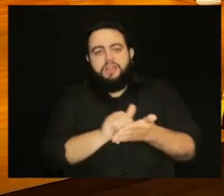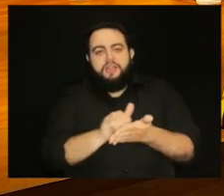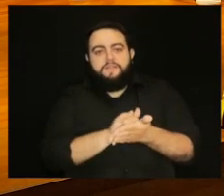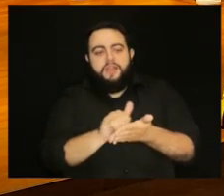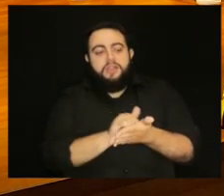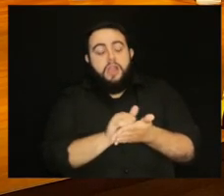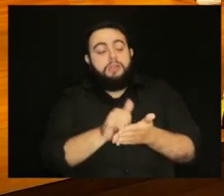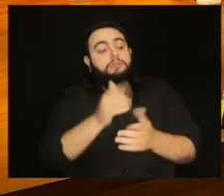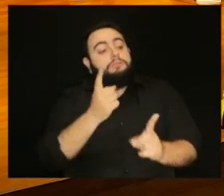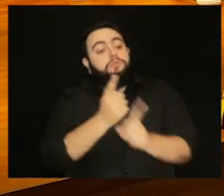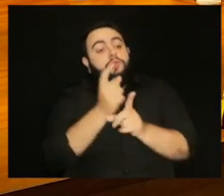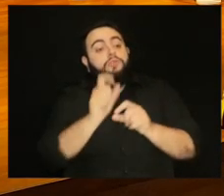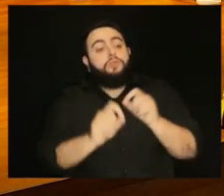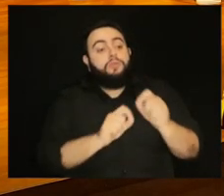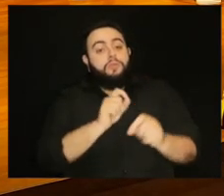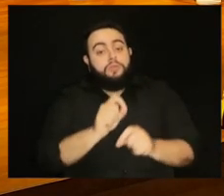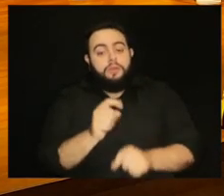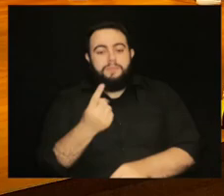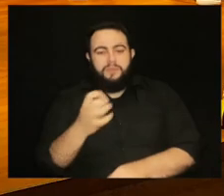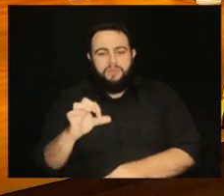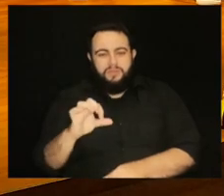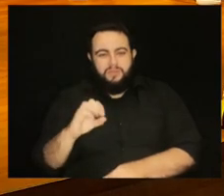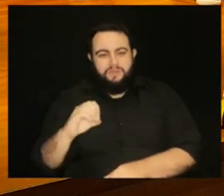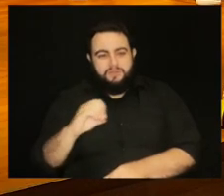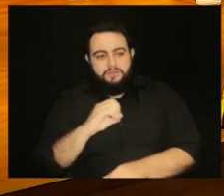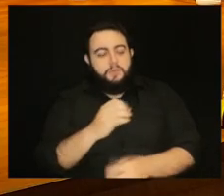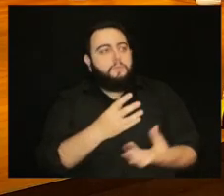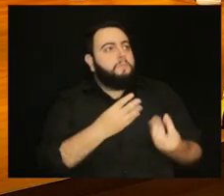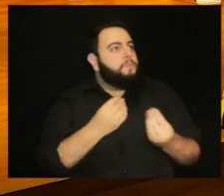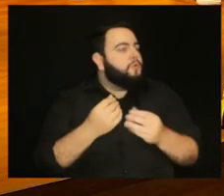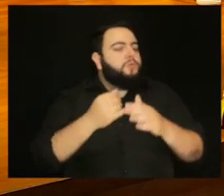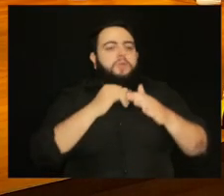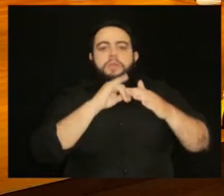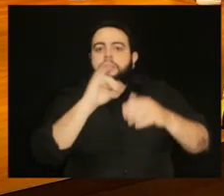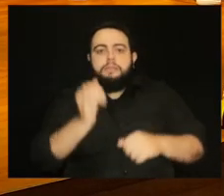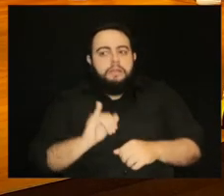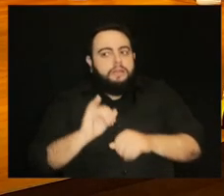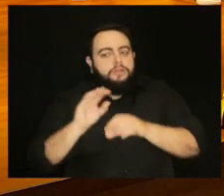York logo depois de 1900: um monte de italiano que chegaram antes dele. Ele diz: não aqui tem